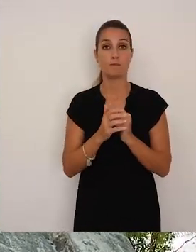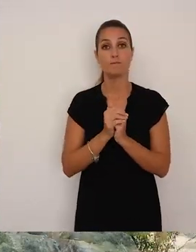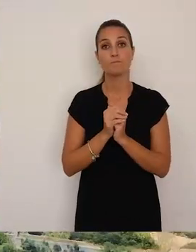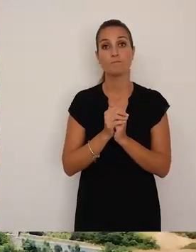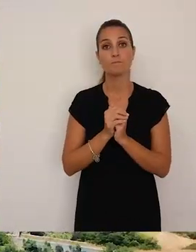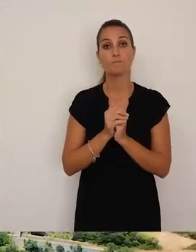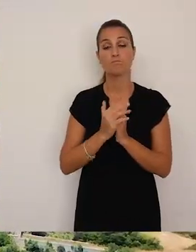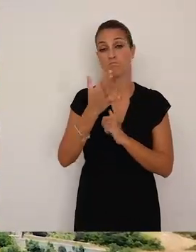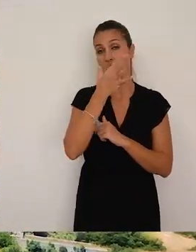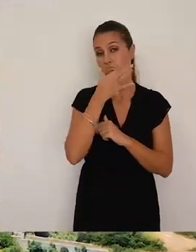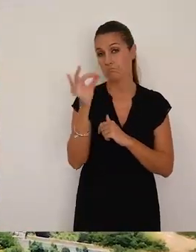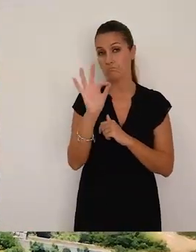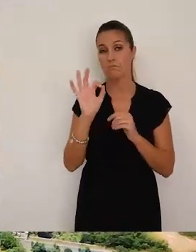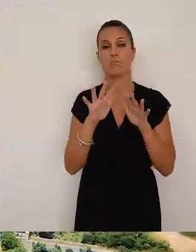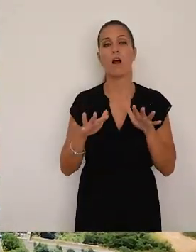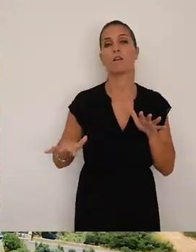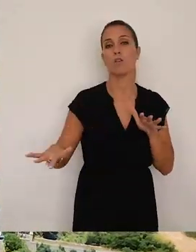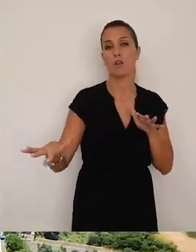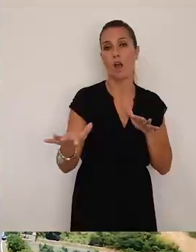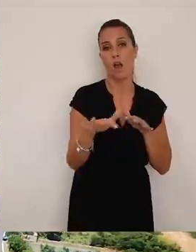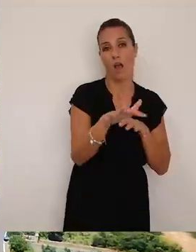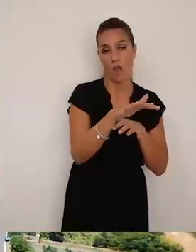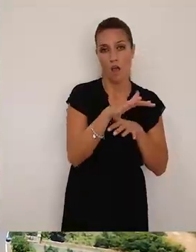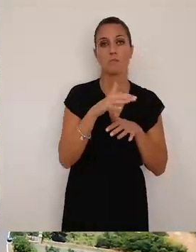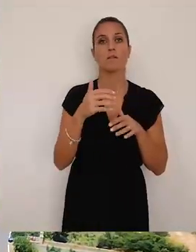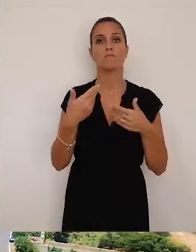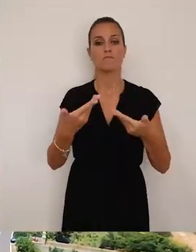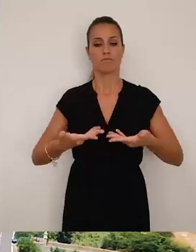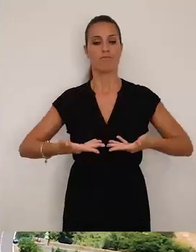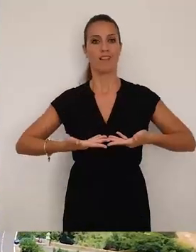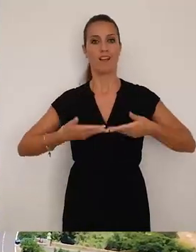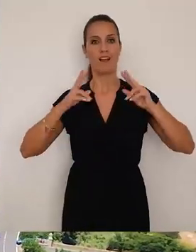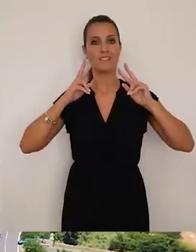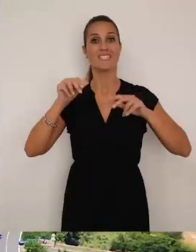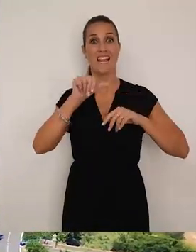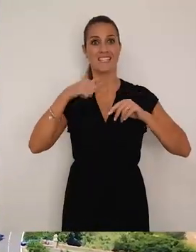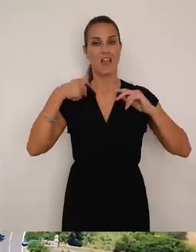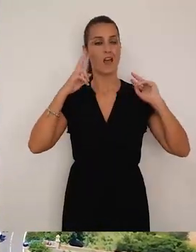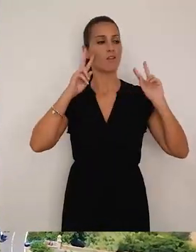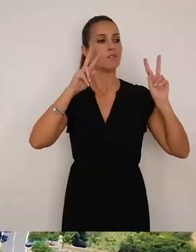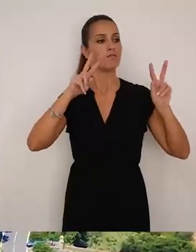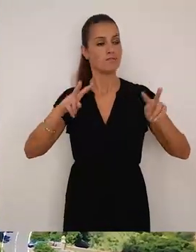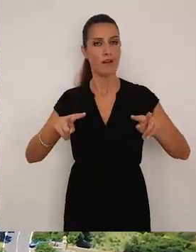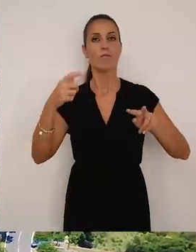Incantevole è il panorama che si può godere dai terrazzamenti salignanesi, con i suoi